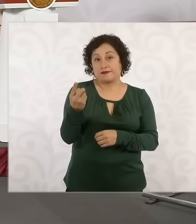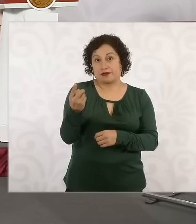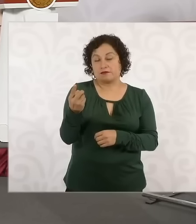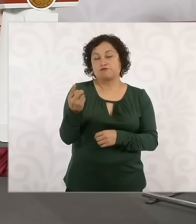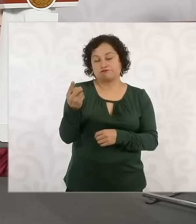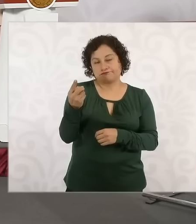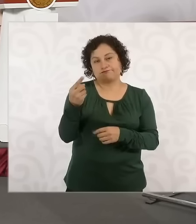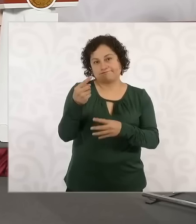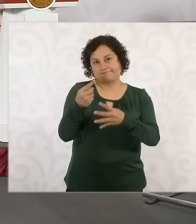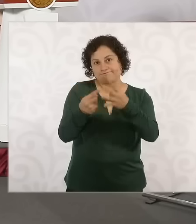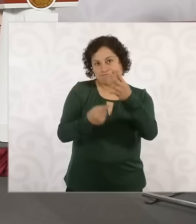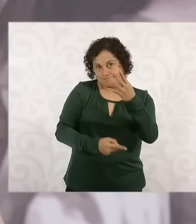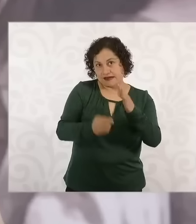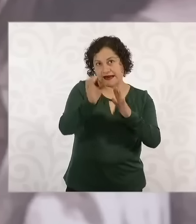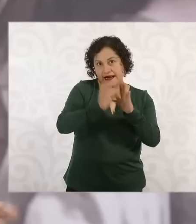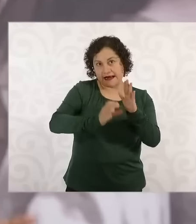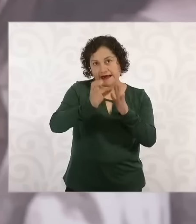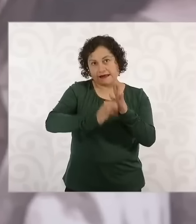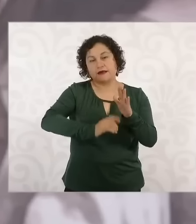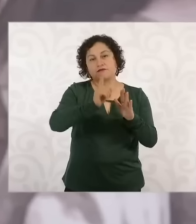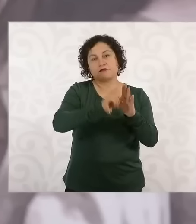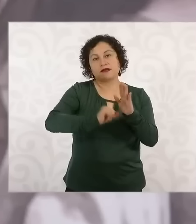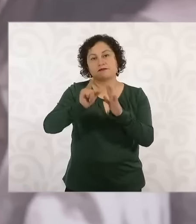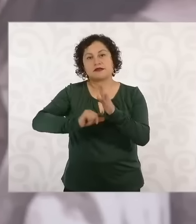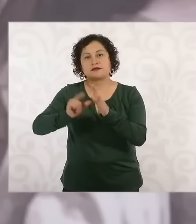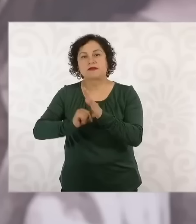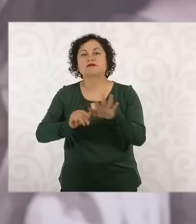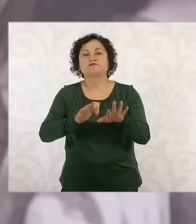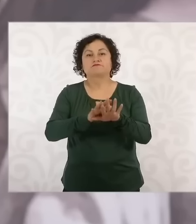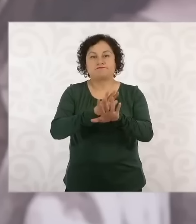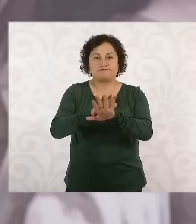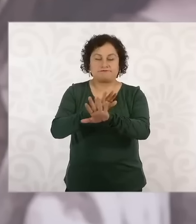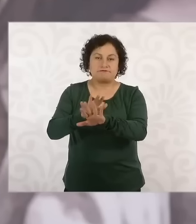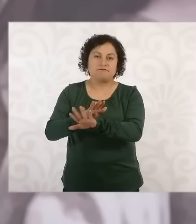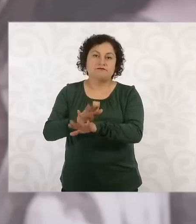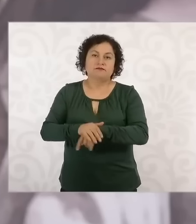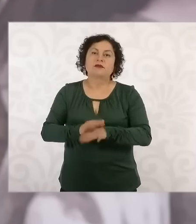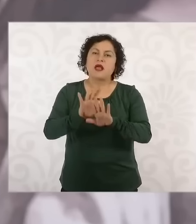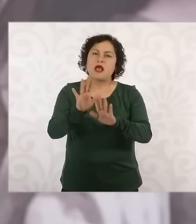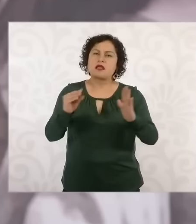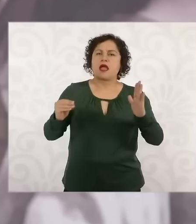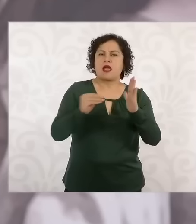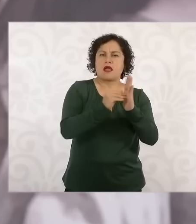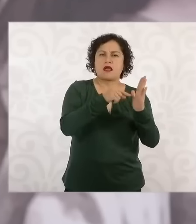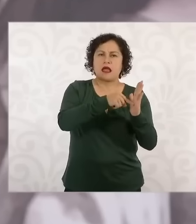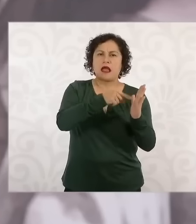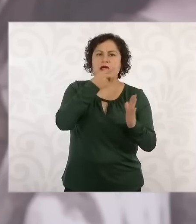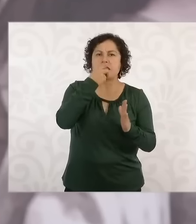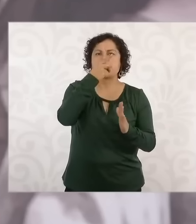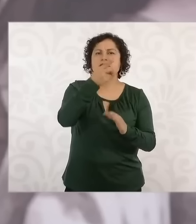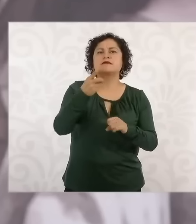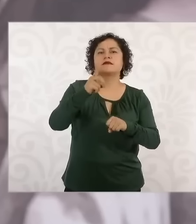Ya hemos eh contado también los días inhábiles, eh sobre todo los que son eh de semana larga, ¿no?,